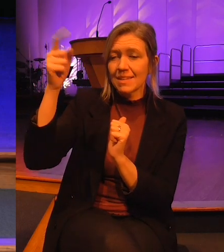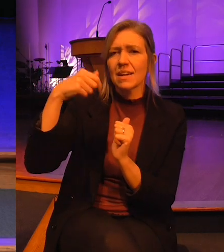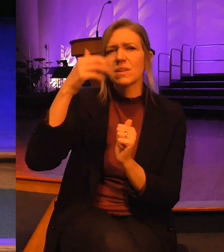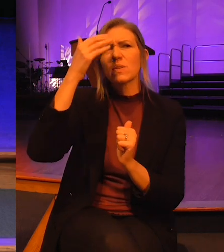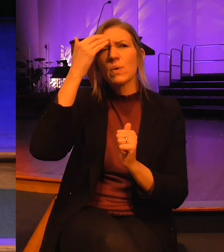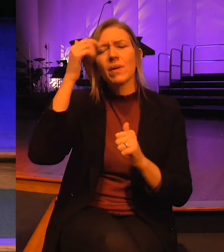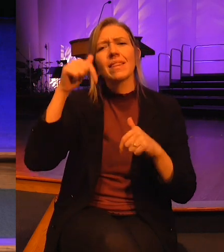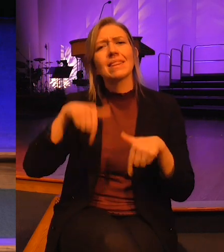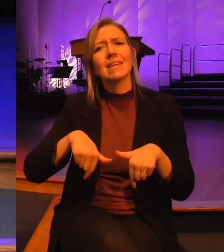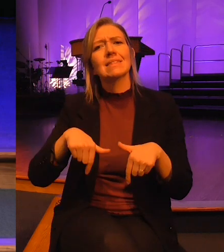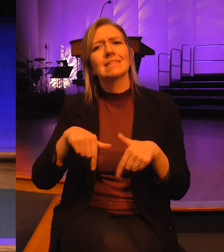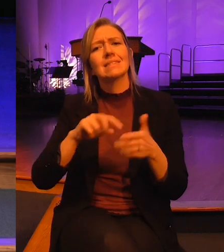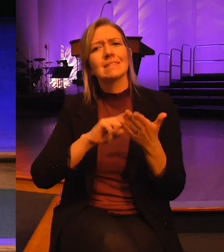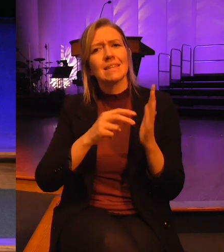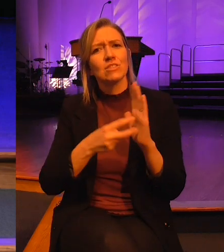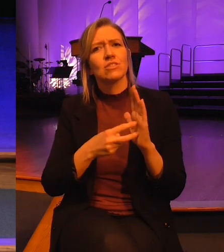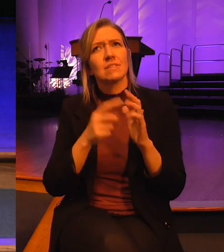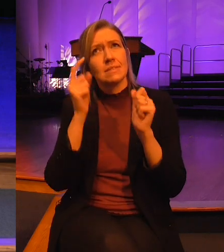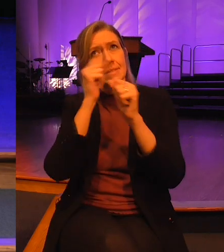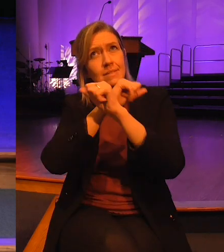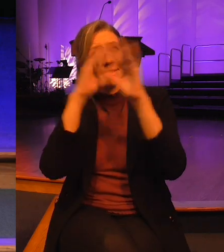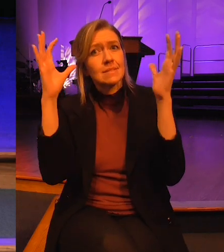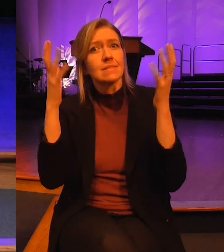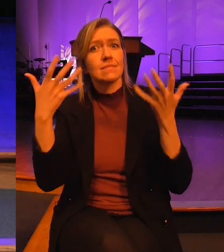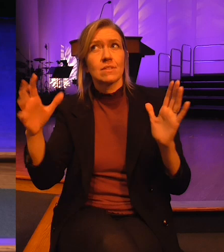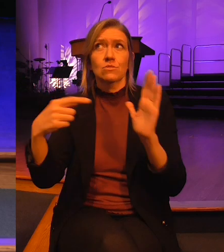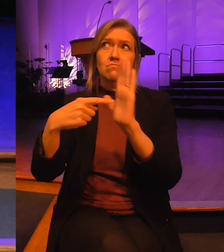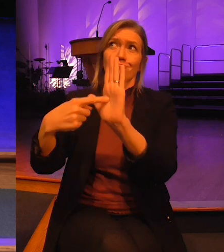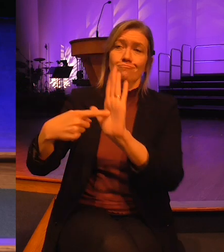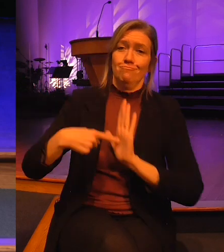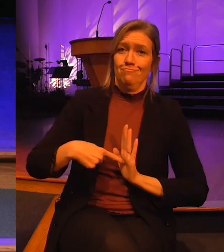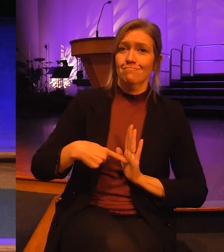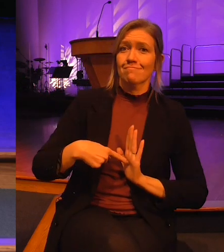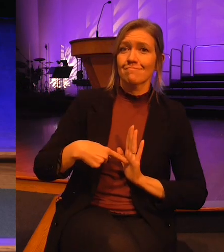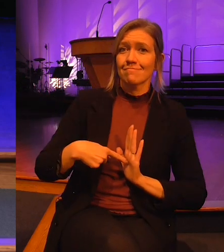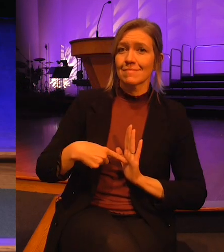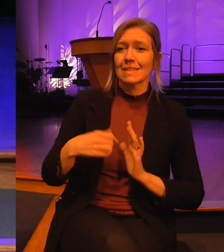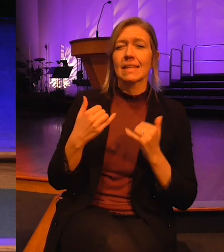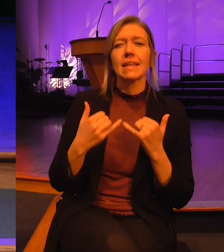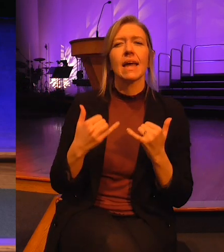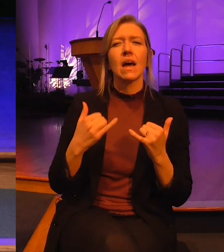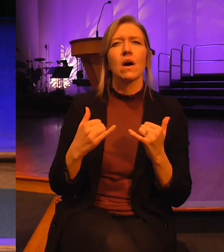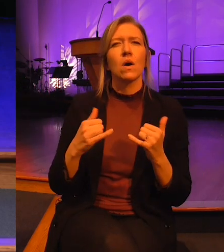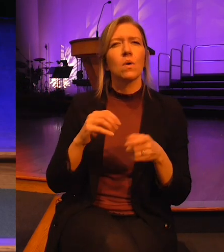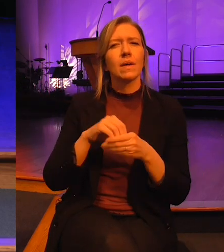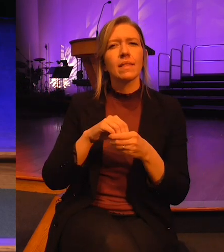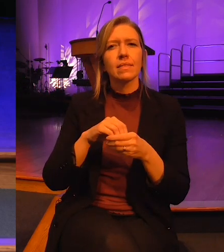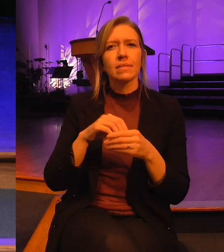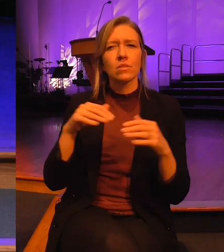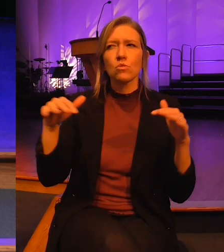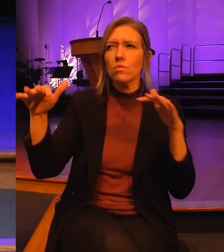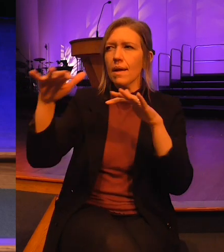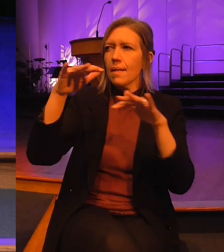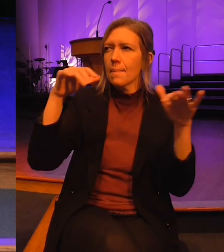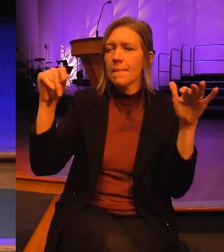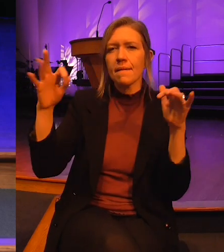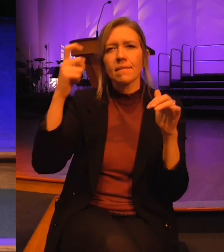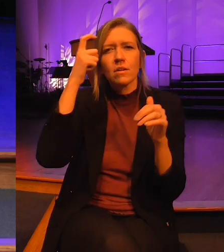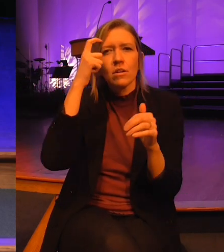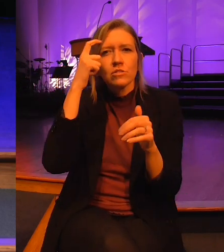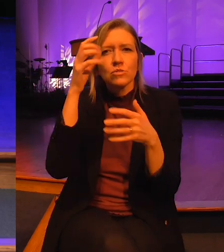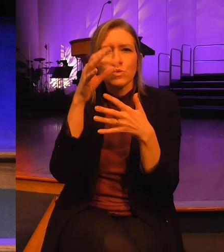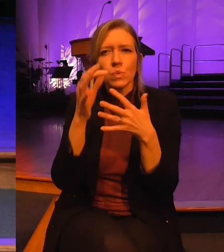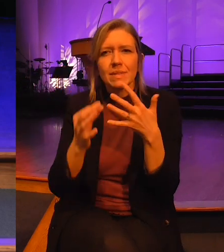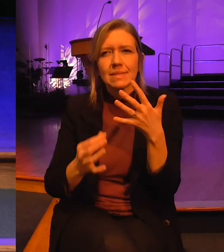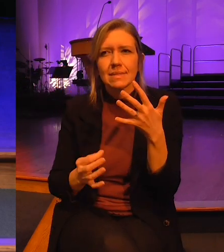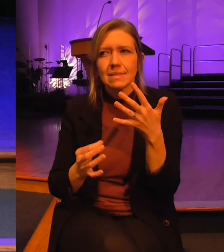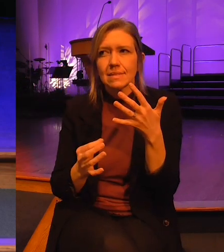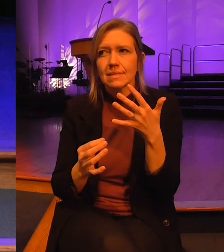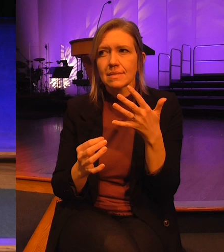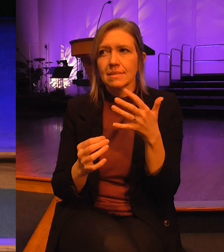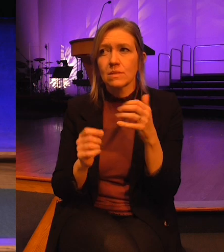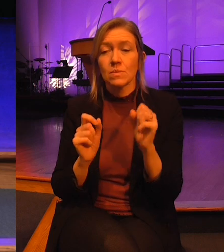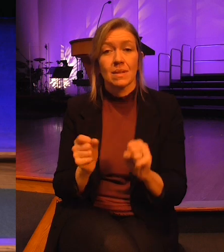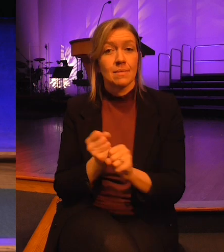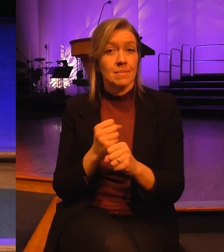nos han sido reveladas, ahora están en el ámbito de nuestras elecciones conscientes que hacemos no aislados ni